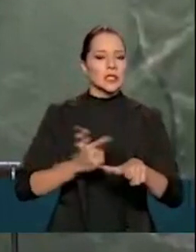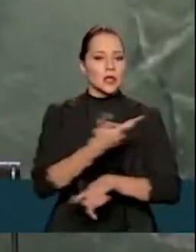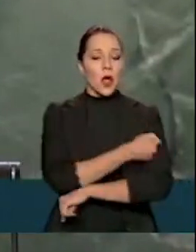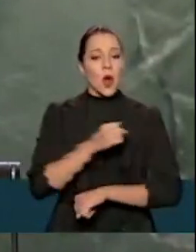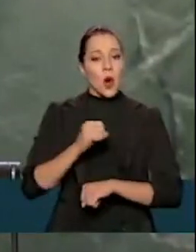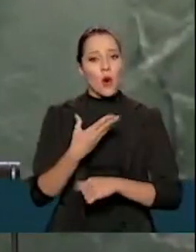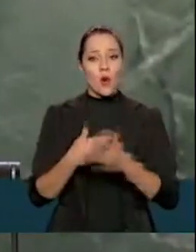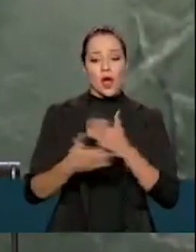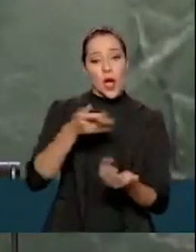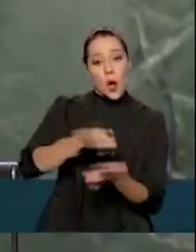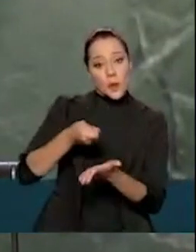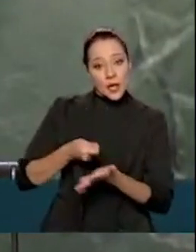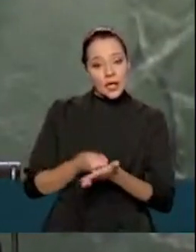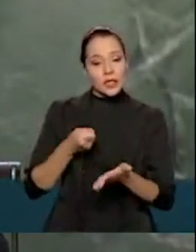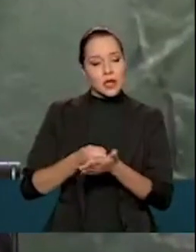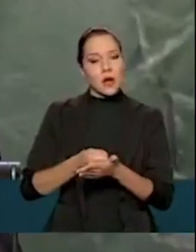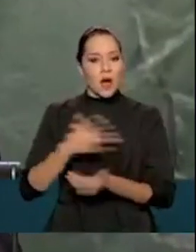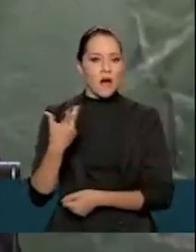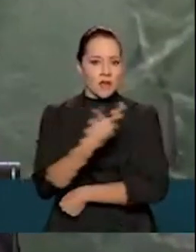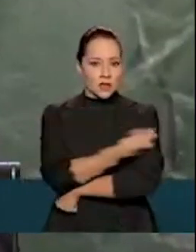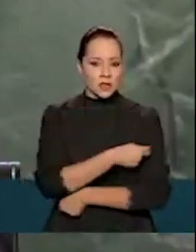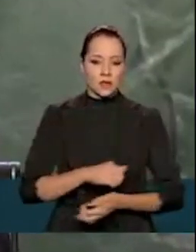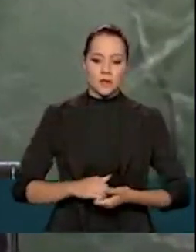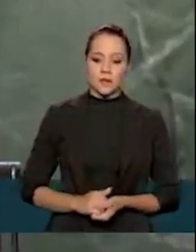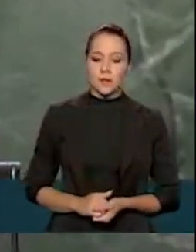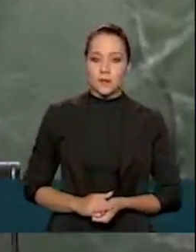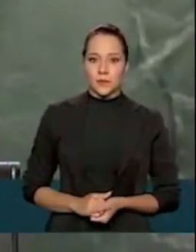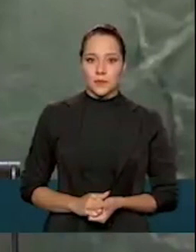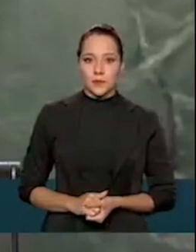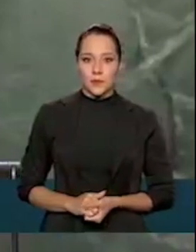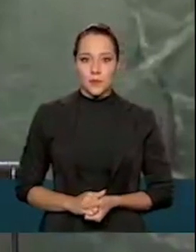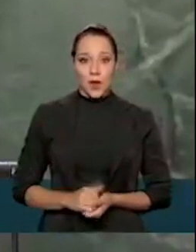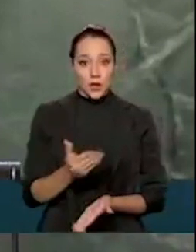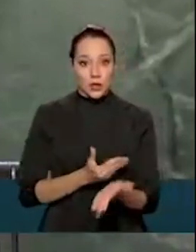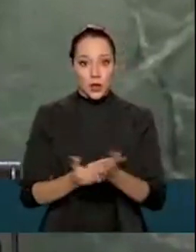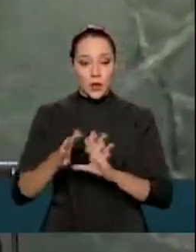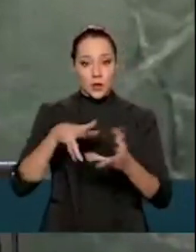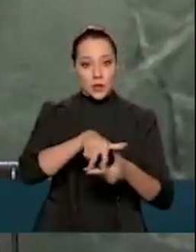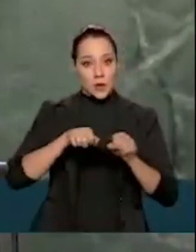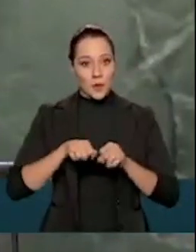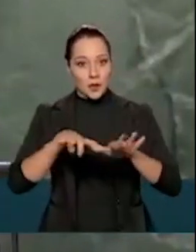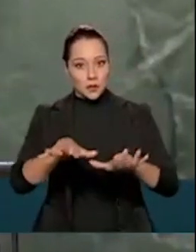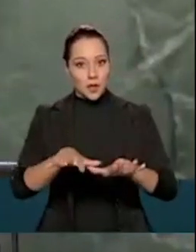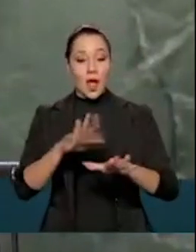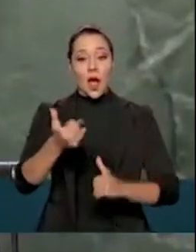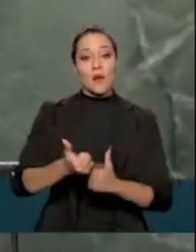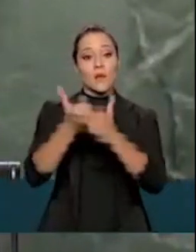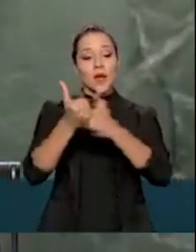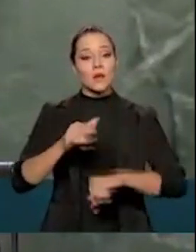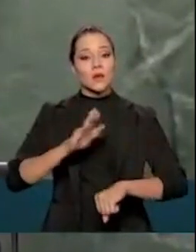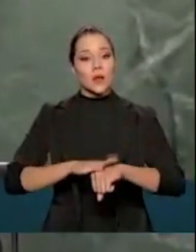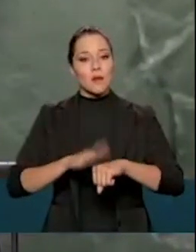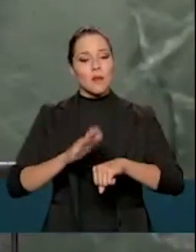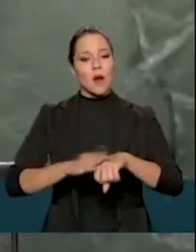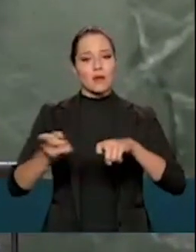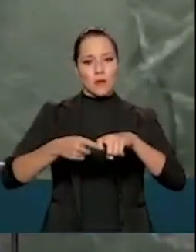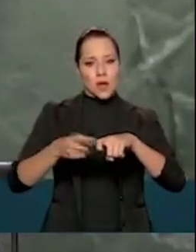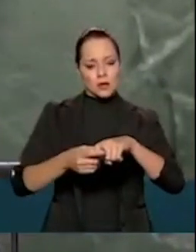obrigação relacionada a vacina desde o início a pandemia apoiamos a autonomia do médico na busca